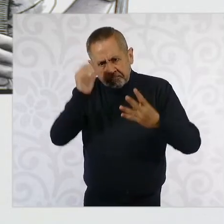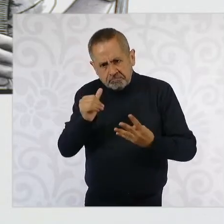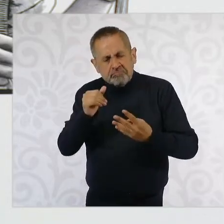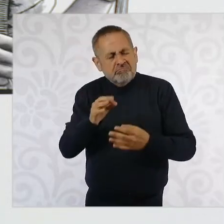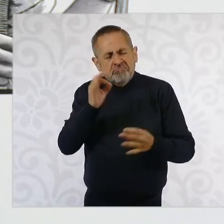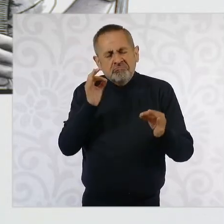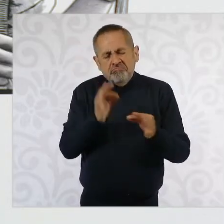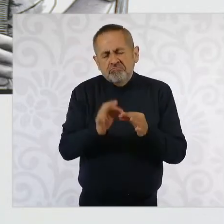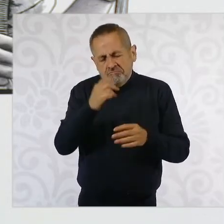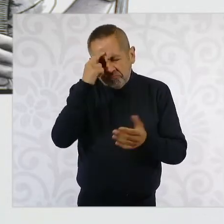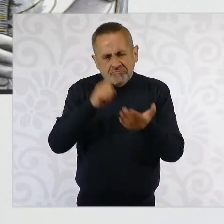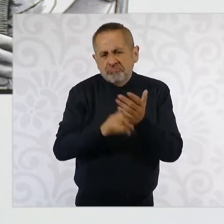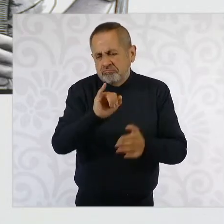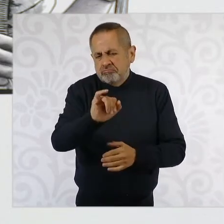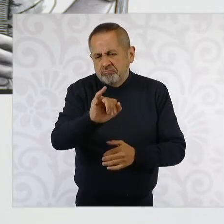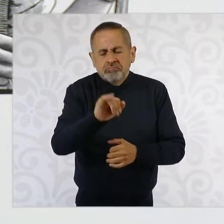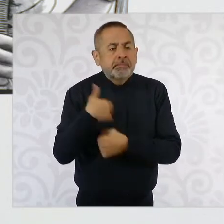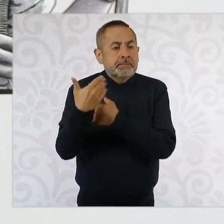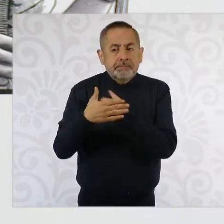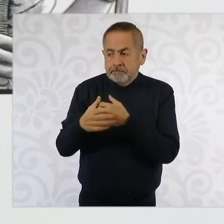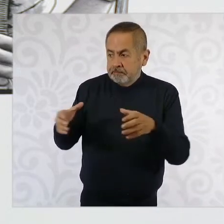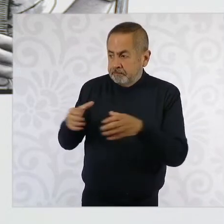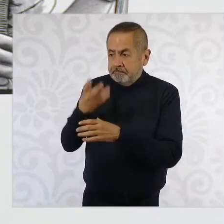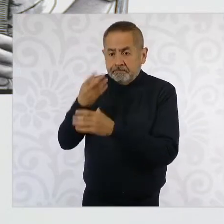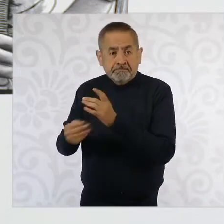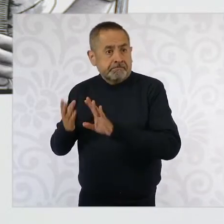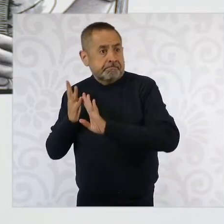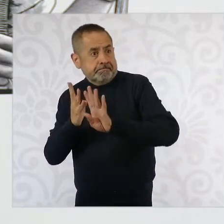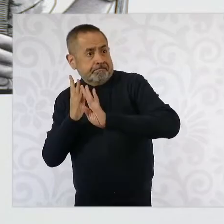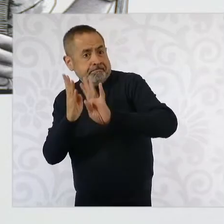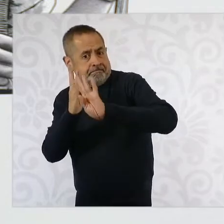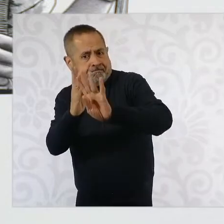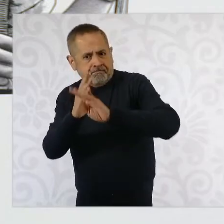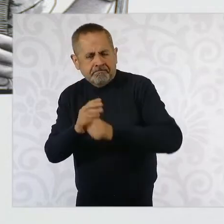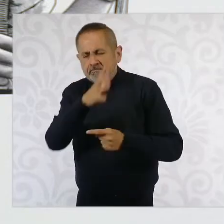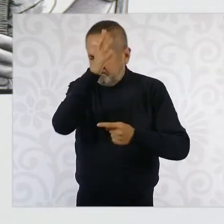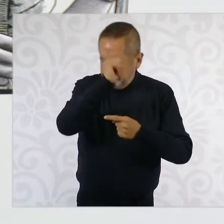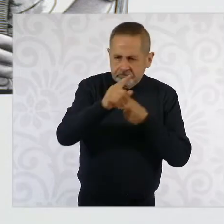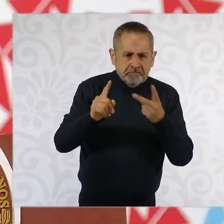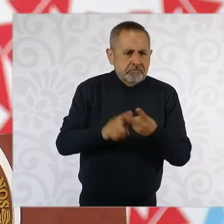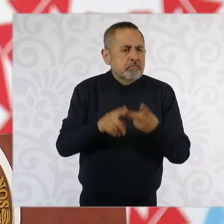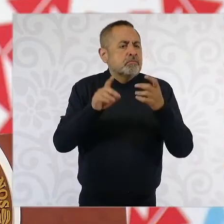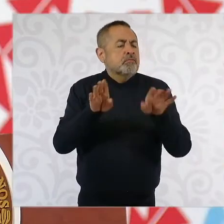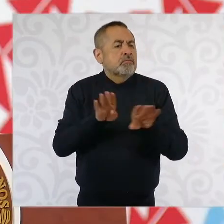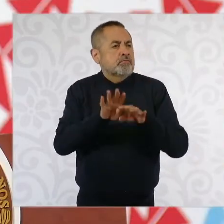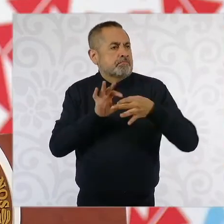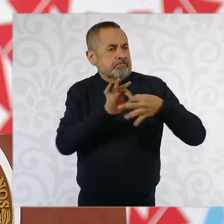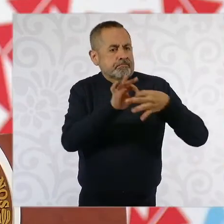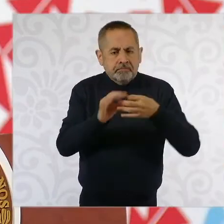el terreno de colaboración y cooperación en temas de seguridad y también acuerdos relacionados con